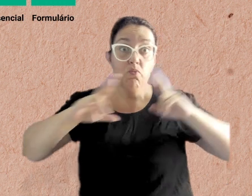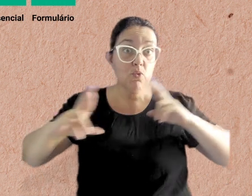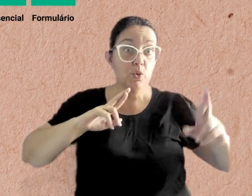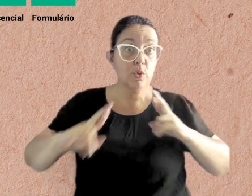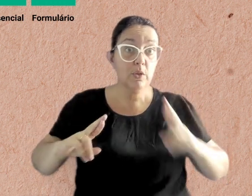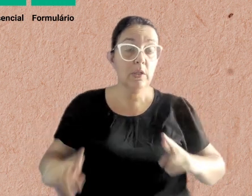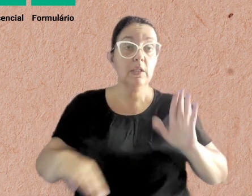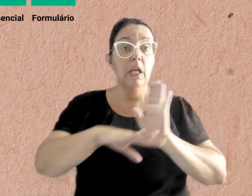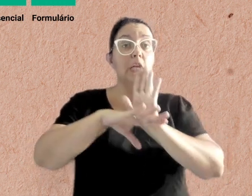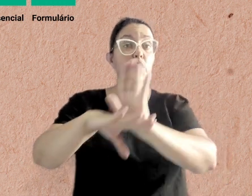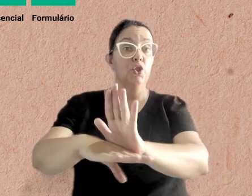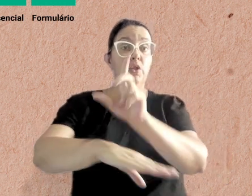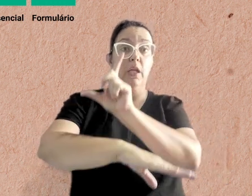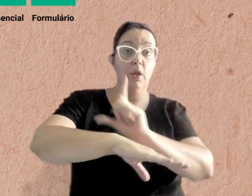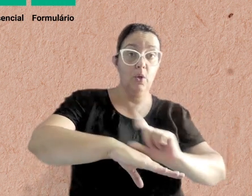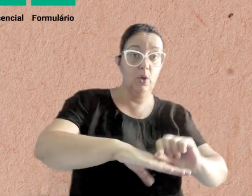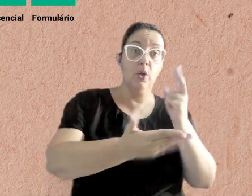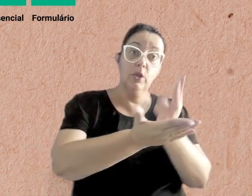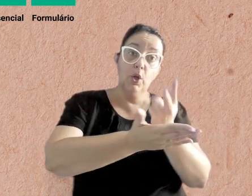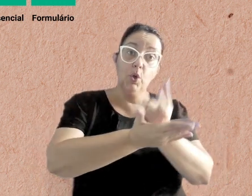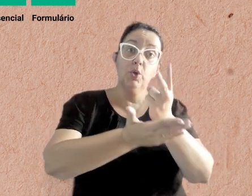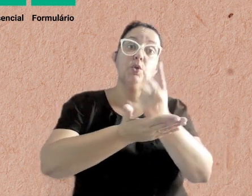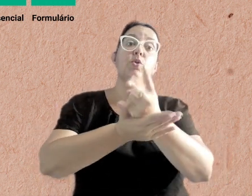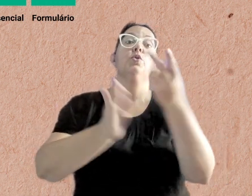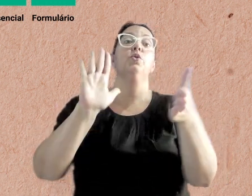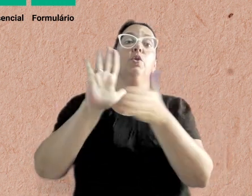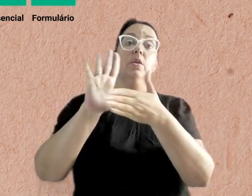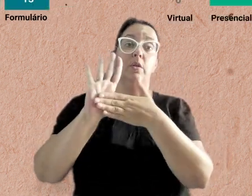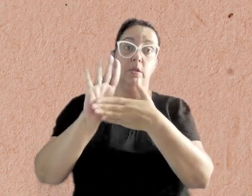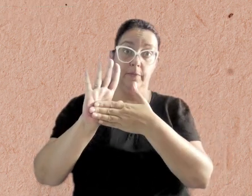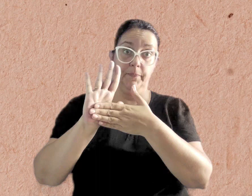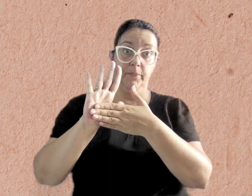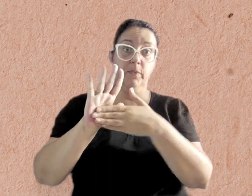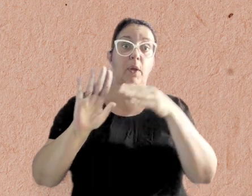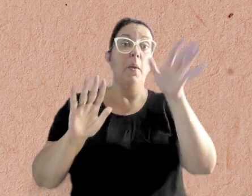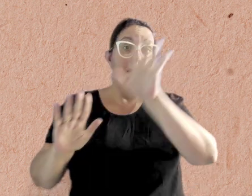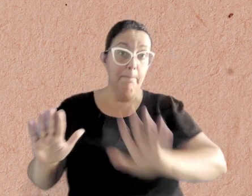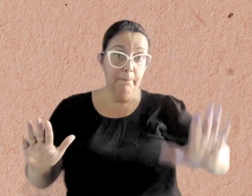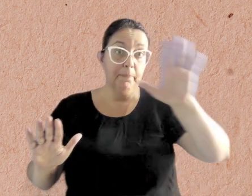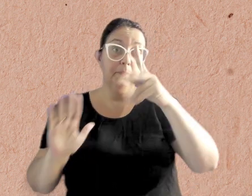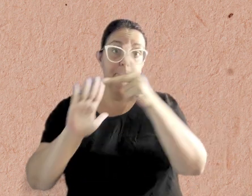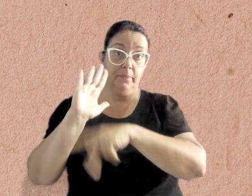Os resultados auxiliarão o Ibama na continuidade da proposta. Assim como o Plano Macro,